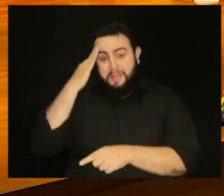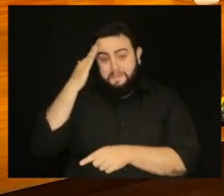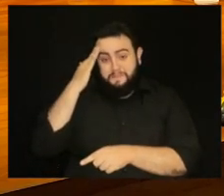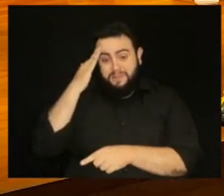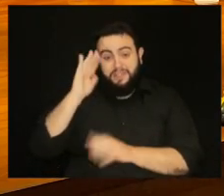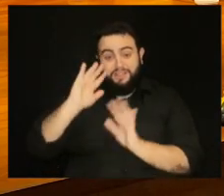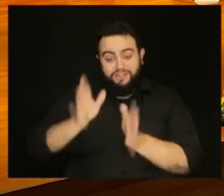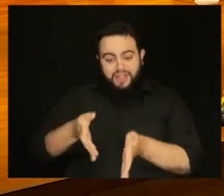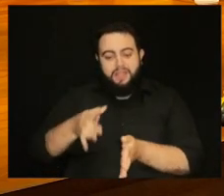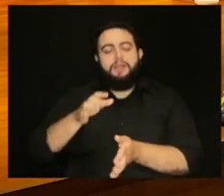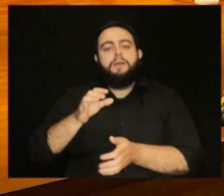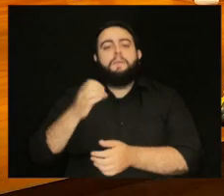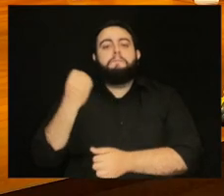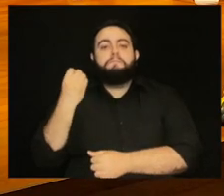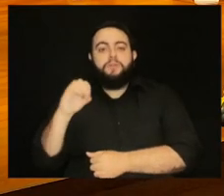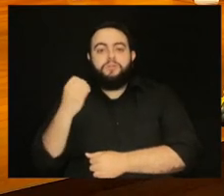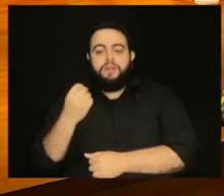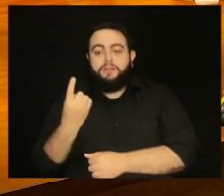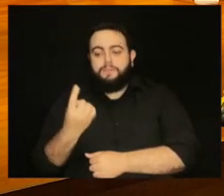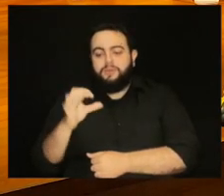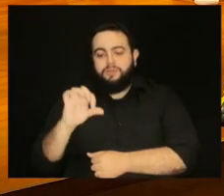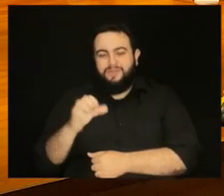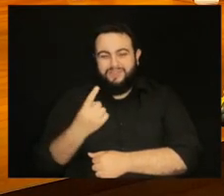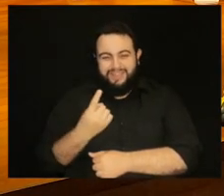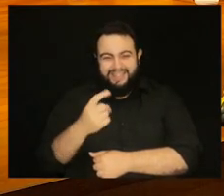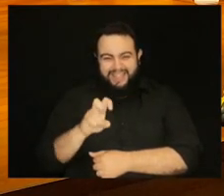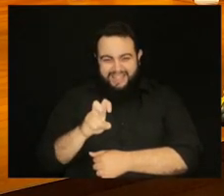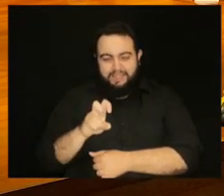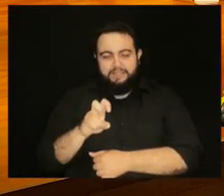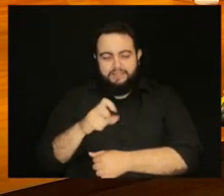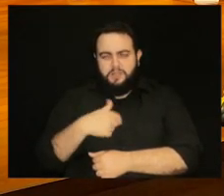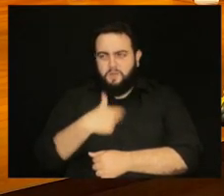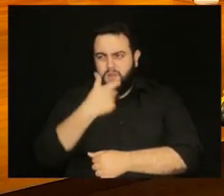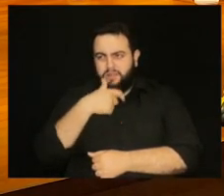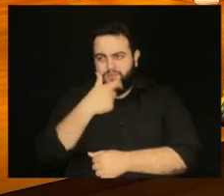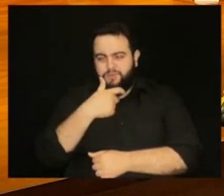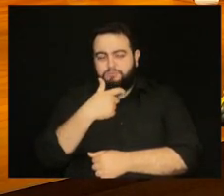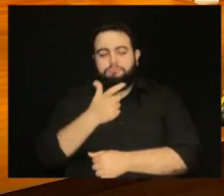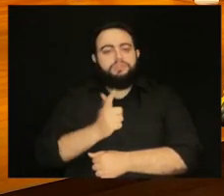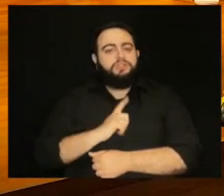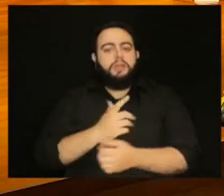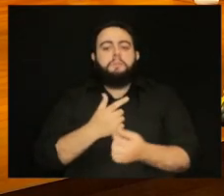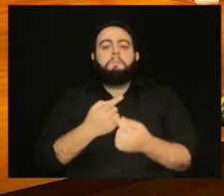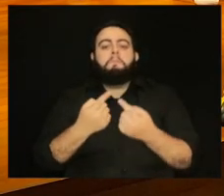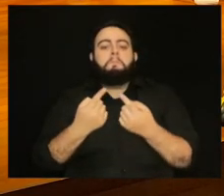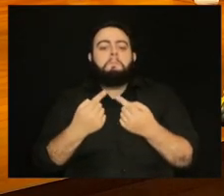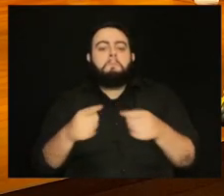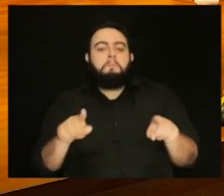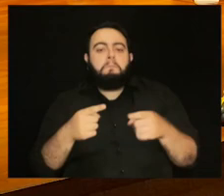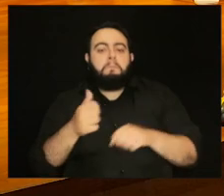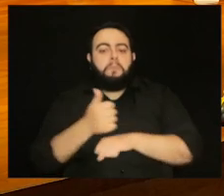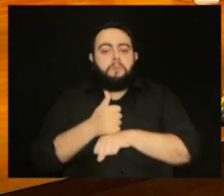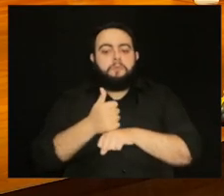que em Porto Alegre em 1915 se eu não me engano tinha músicos que tocavam tango argentino tão